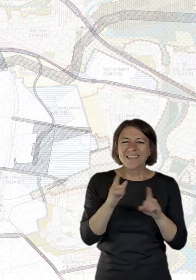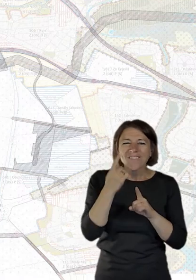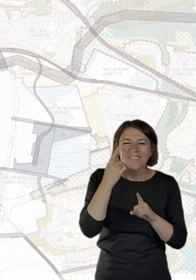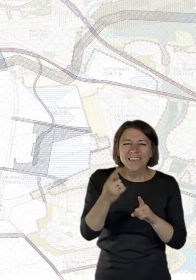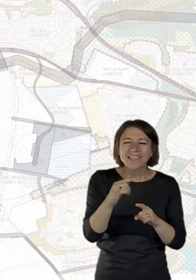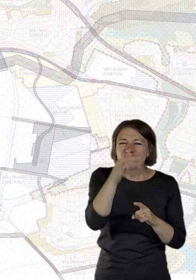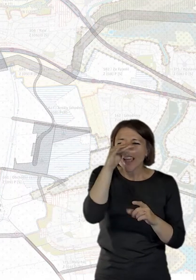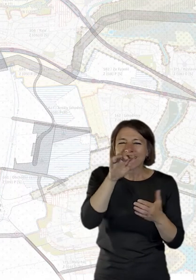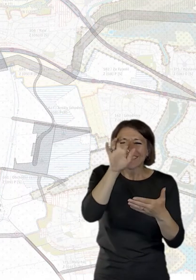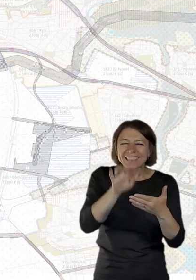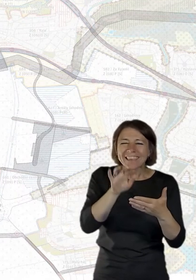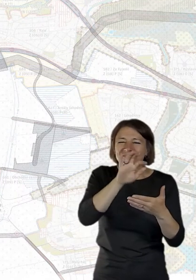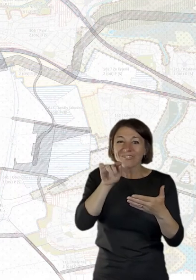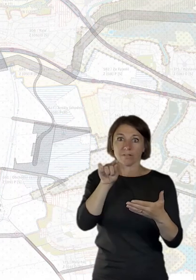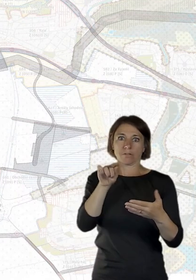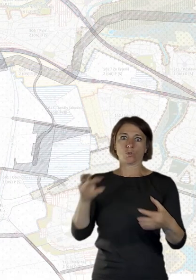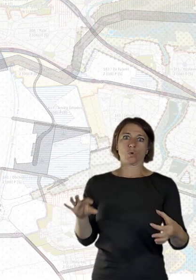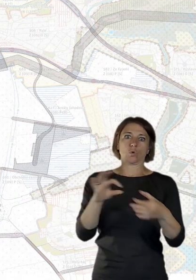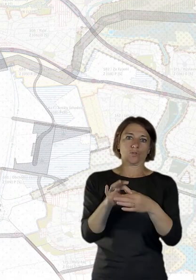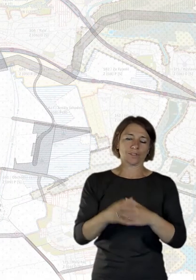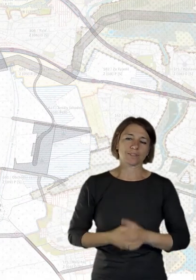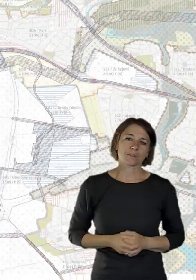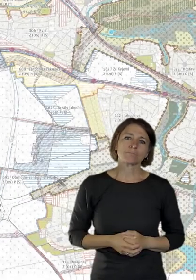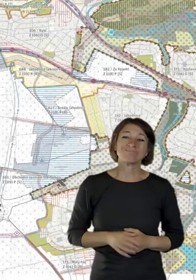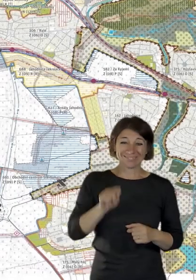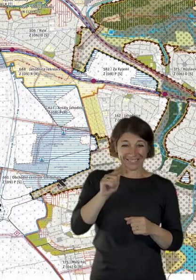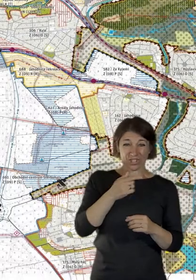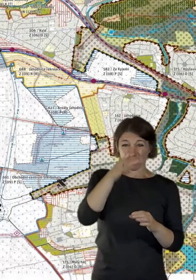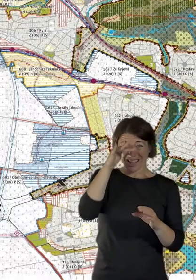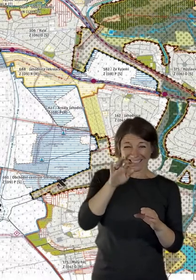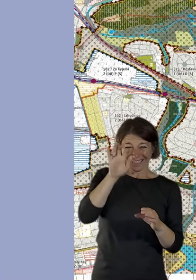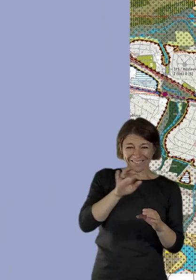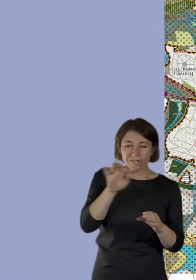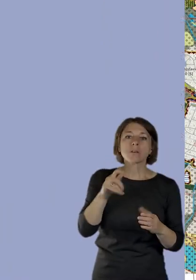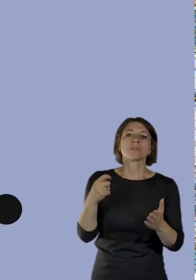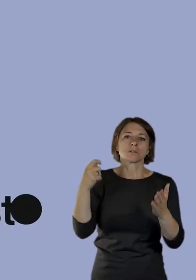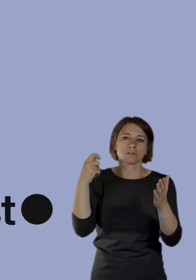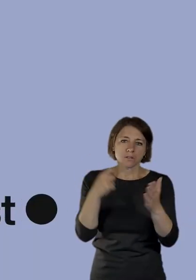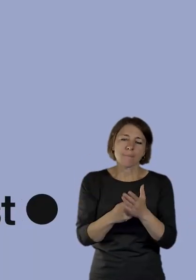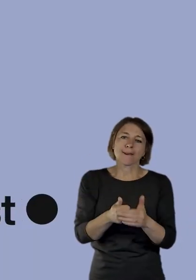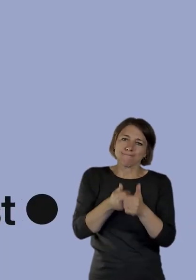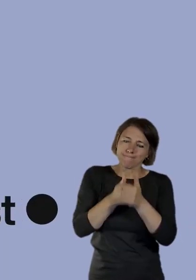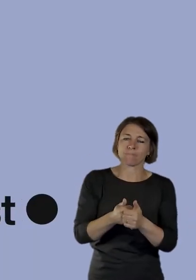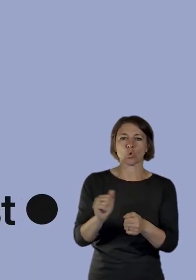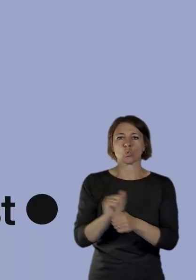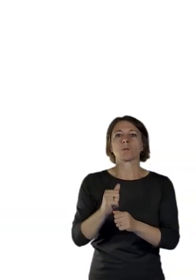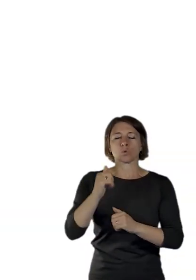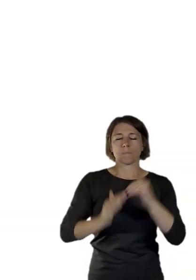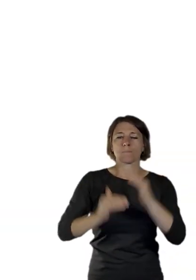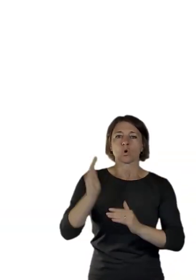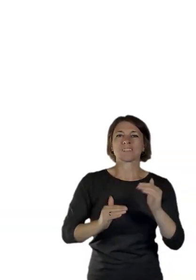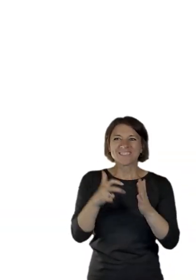Tyto plochy a koridory jsou územím rezervovaným pro umístění stavby vyznačené mapovou značkou.